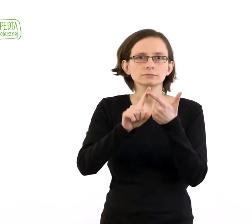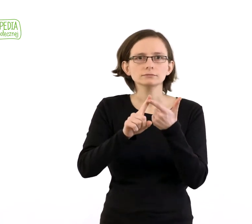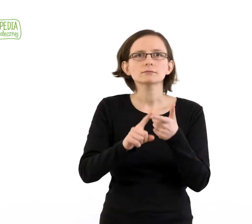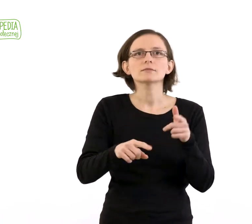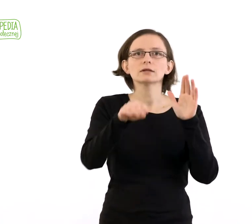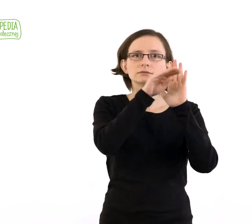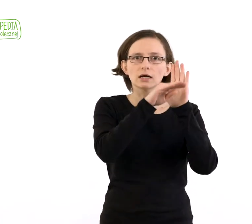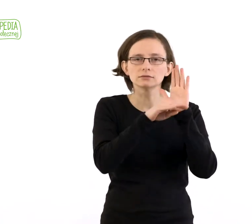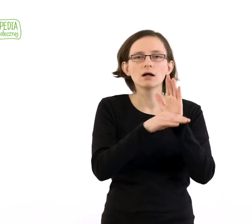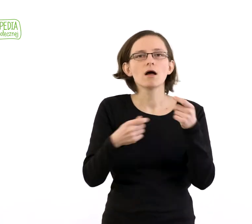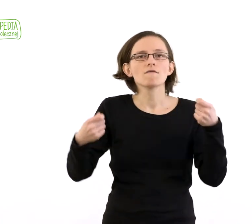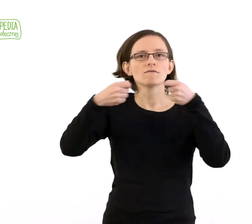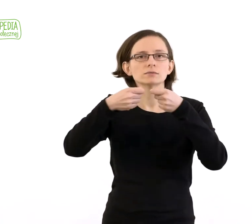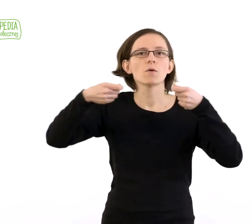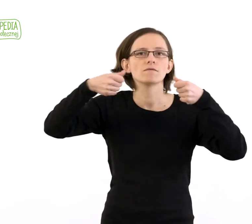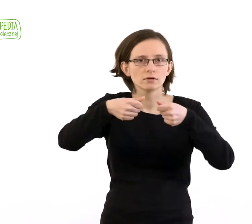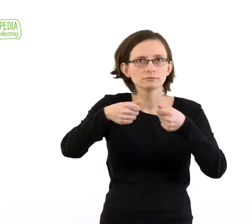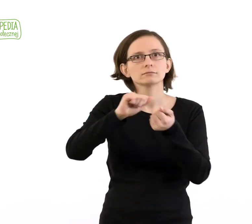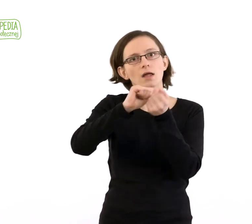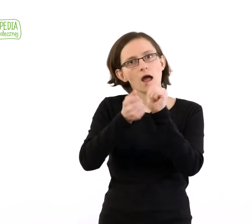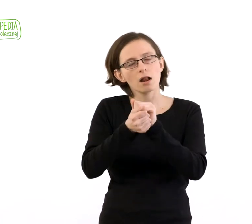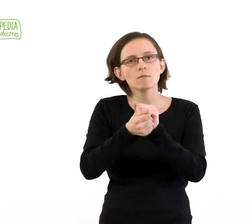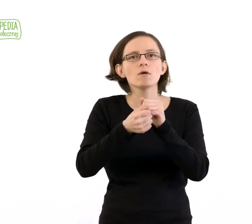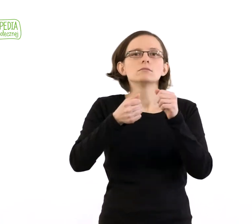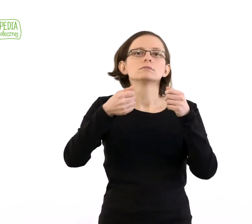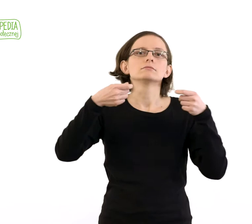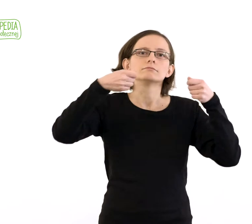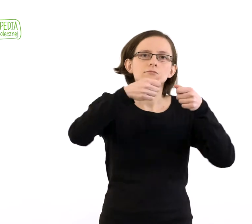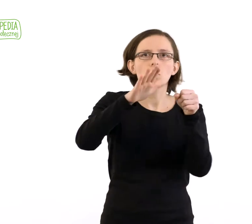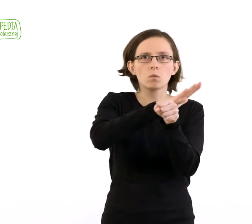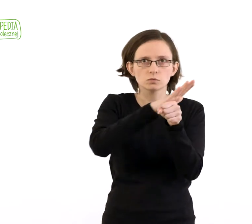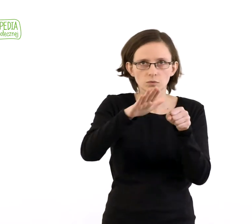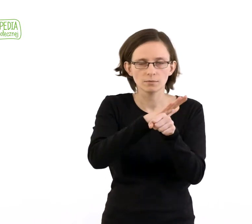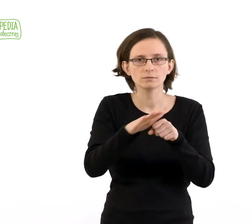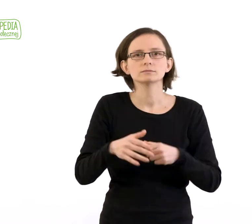2. Zasada współfinansowania lub uzupełniania